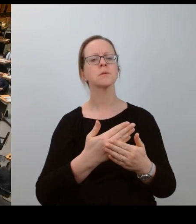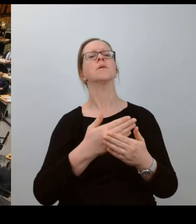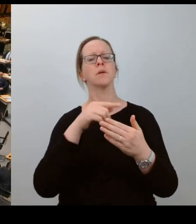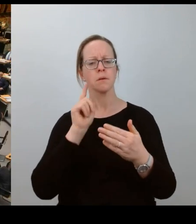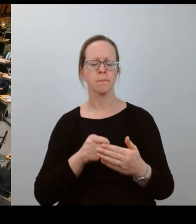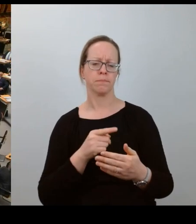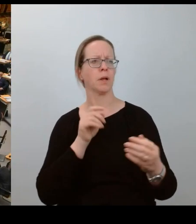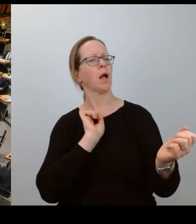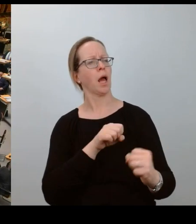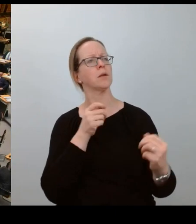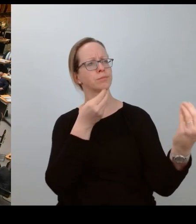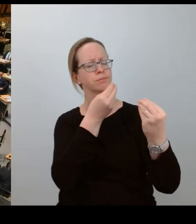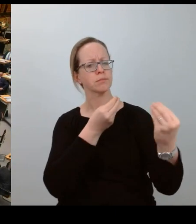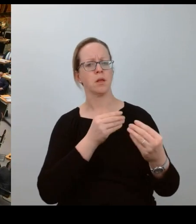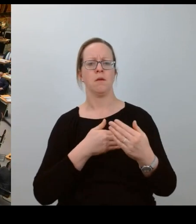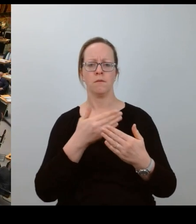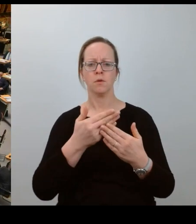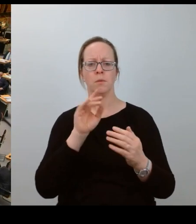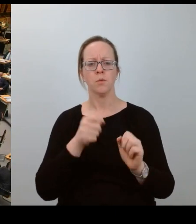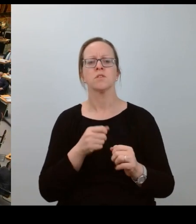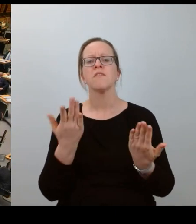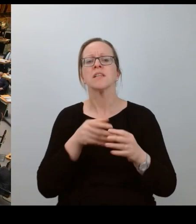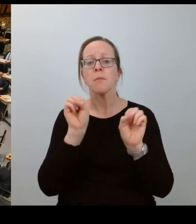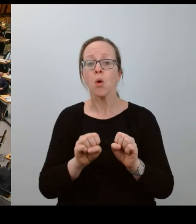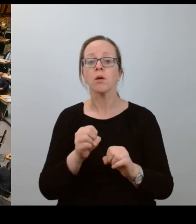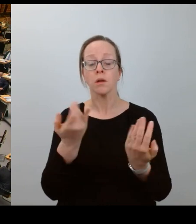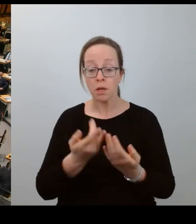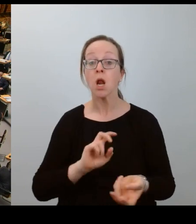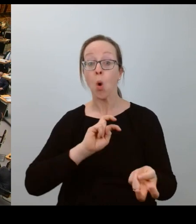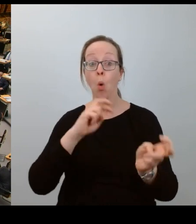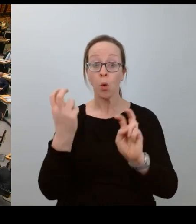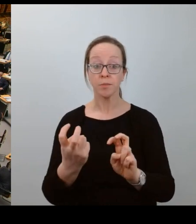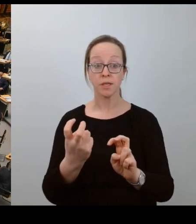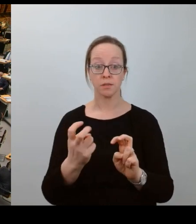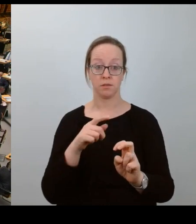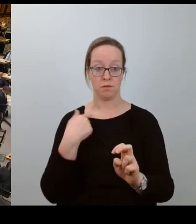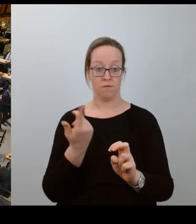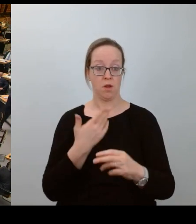Vielen Dank, Herr Kollege. Für die Fraktion Bündnis 90/Die Grünen hat der Kollege Doktor alt das Wort.